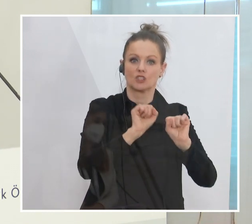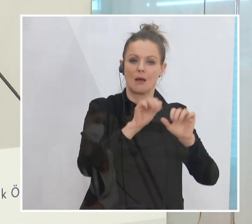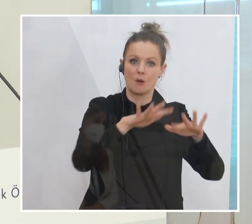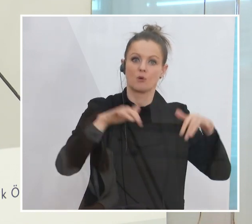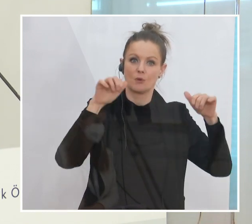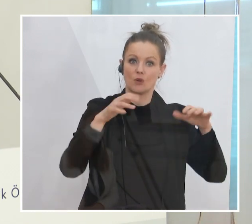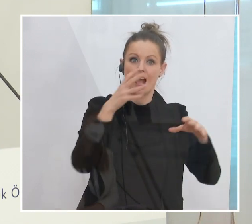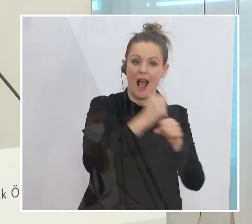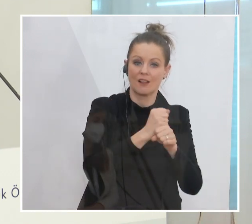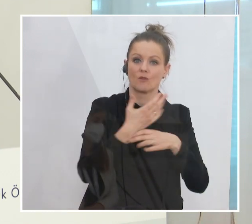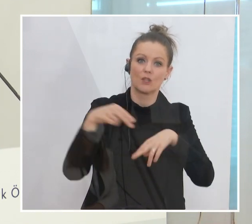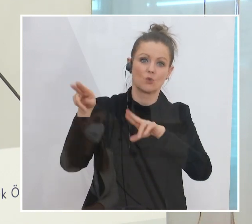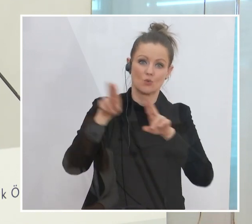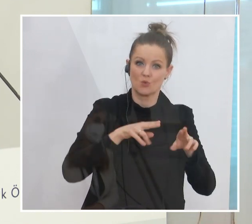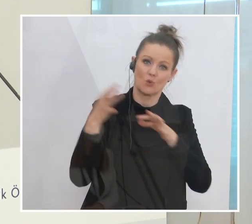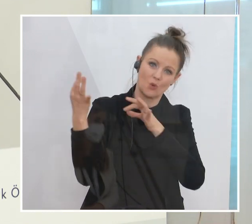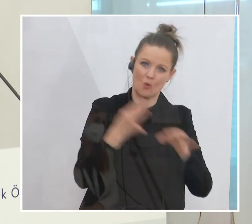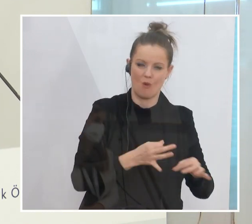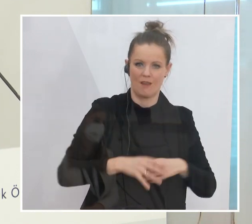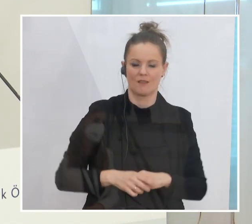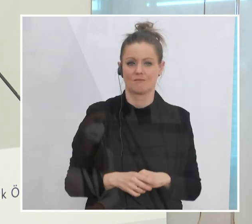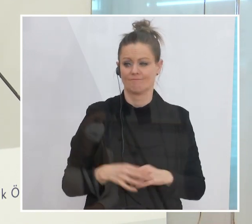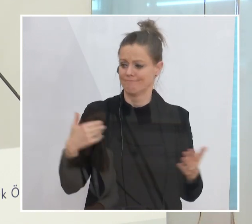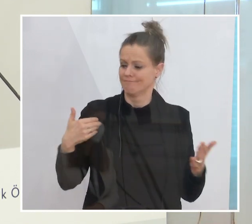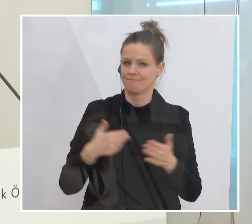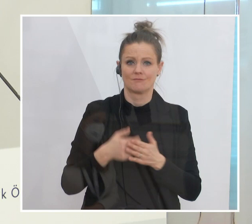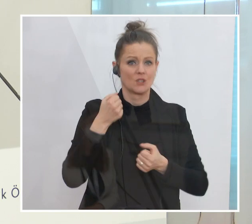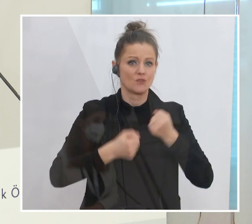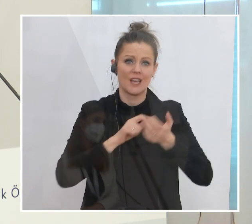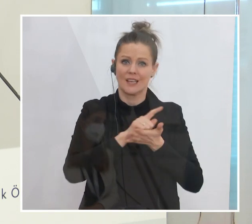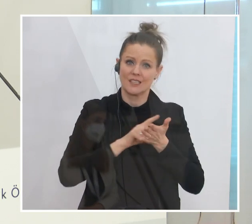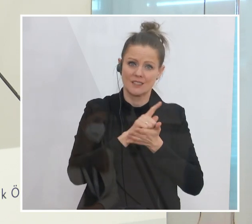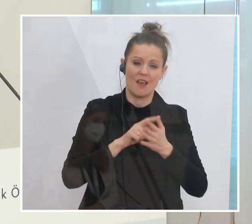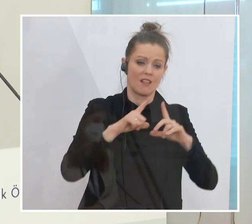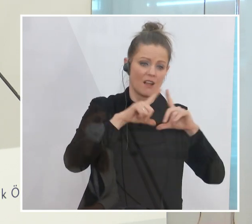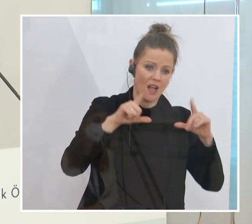Es war natürlich eine schwierige Zeit, wo mehrmals Karten und Abonnements aufgelegt wurden,